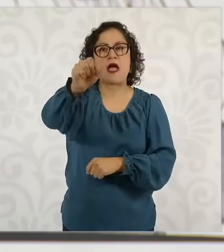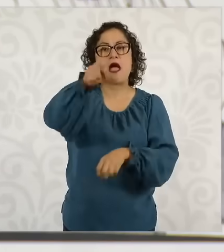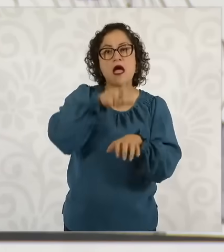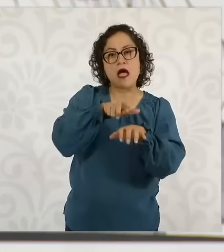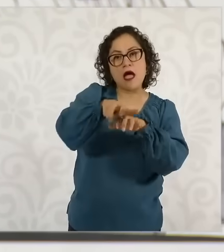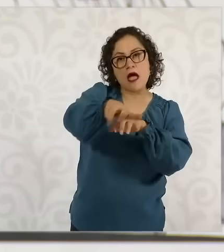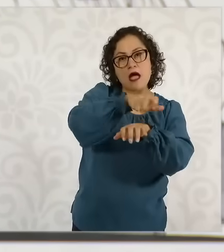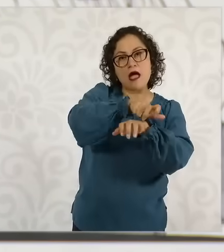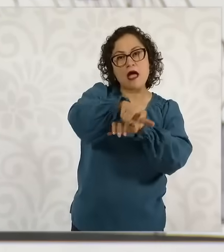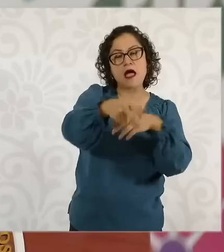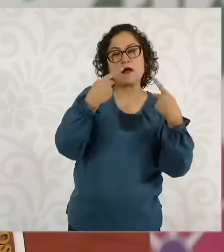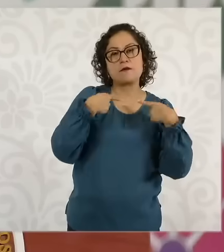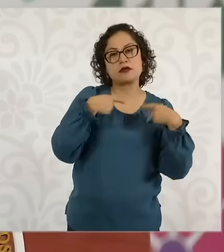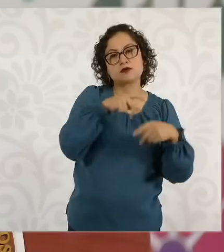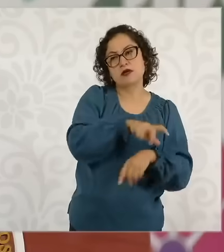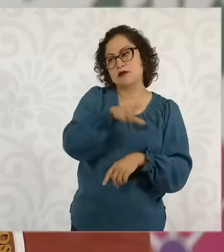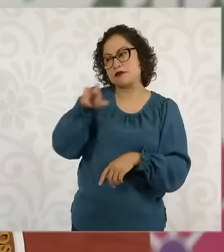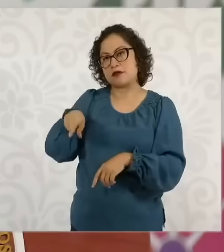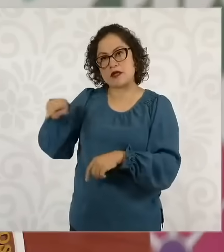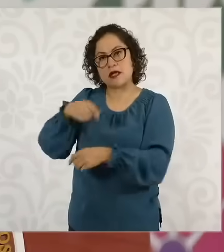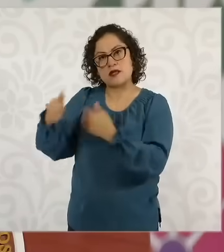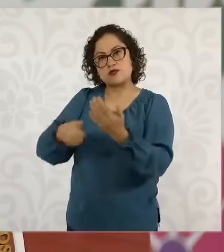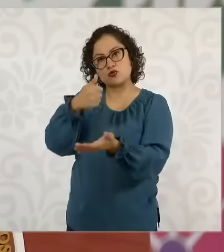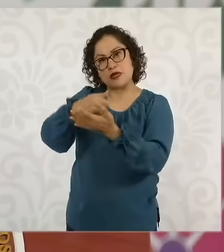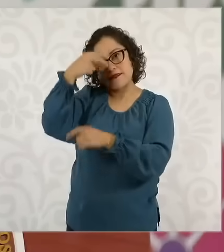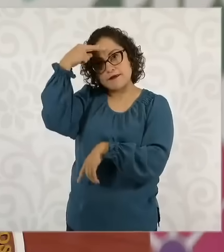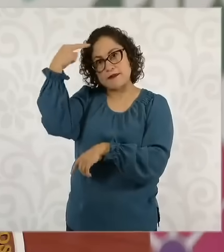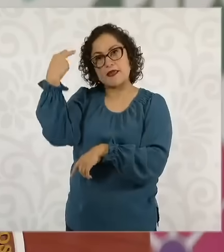en el aeropuerto internacional de la ciudad de México, pues ser el objetivo de construir un nuevo